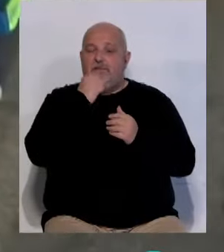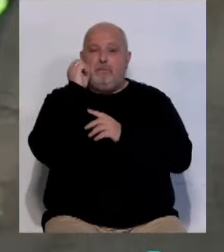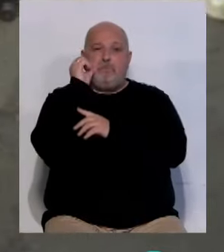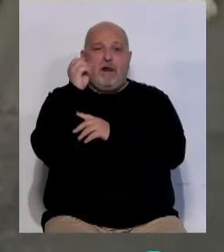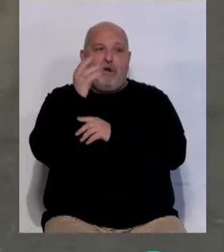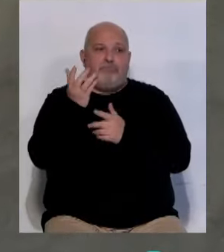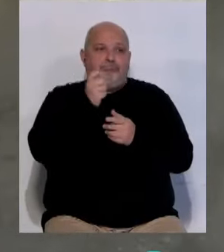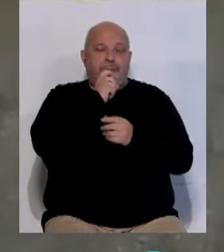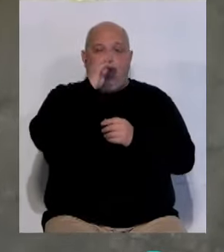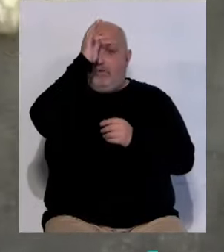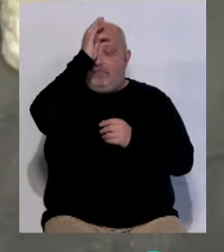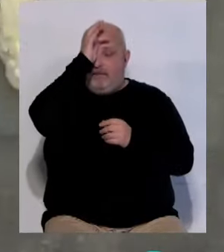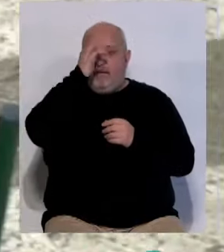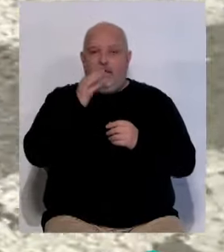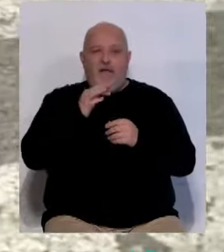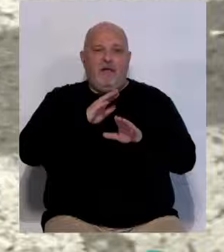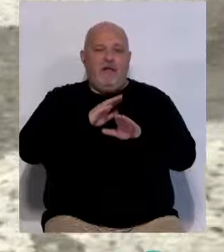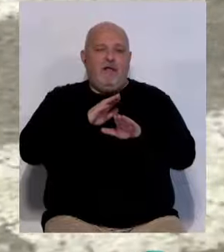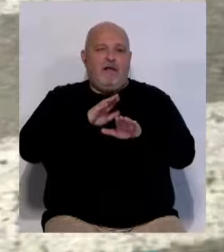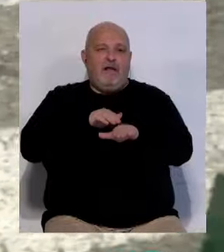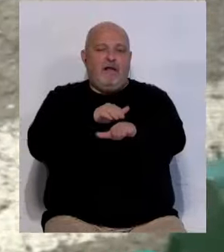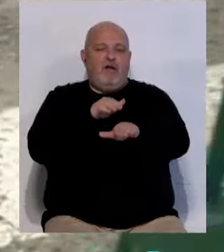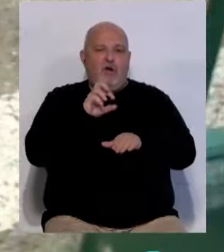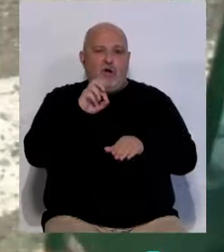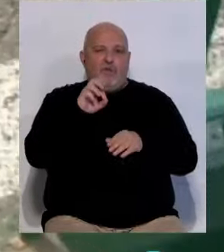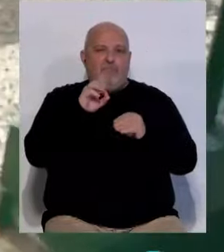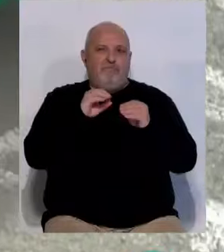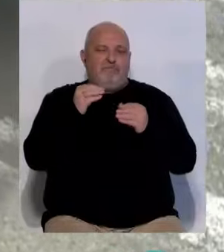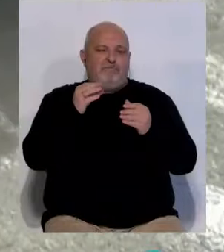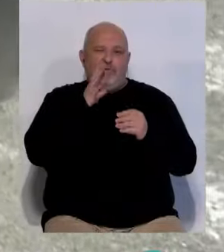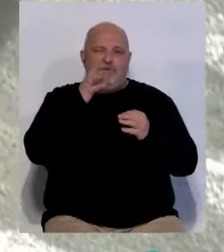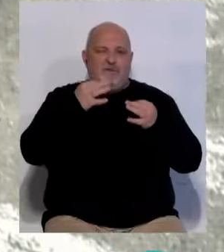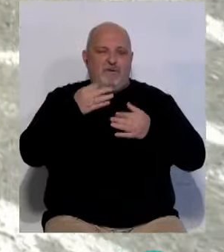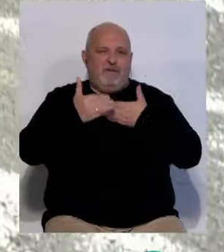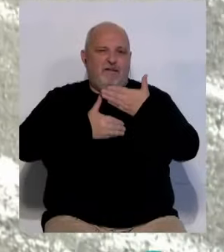lo pones un domingo que es es el domingo de y por motivo de seguridad sábado domingo lunes no podía